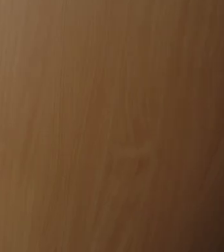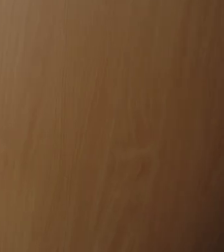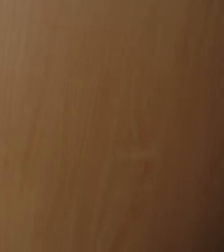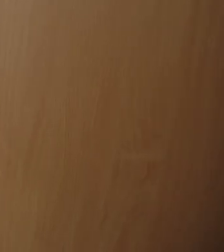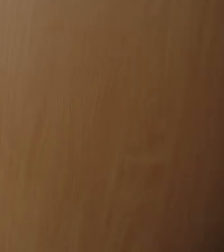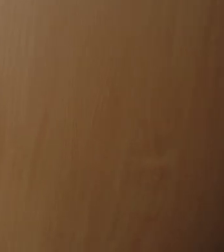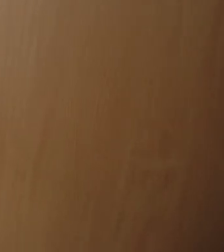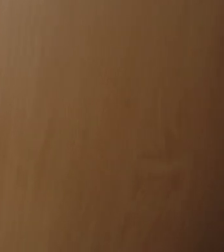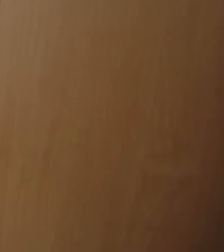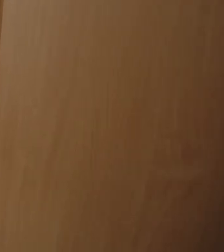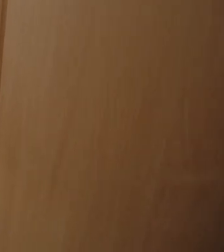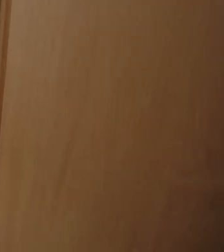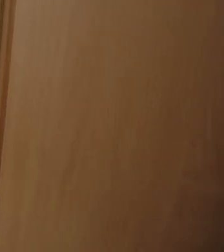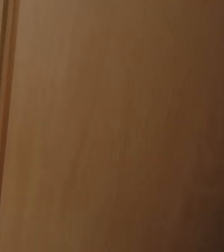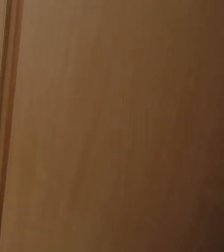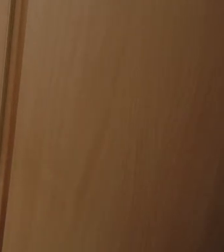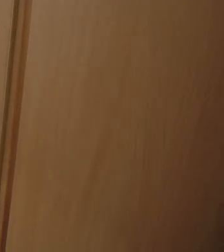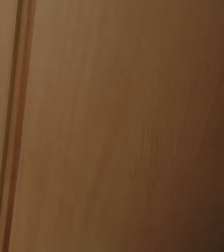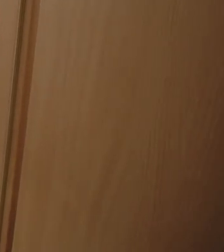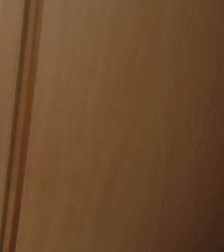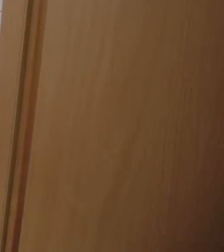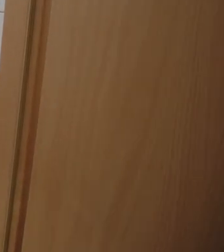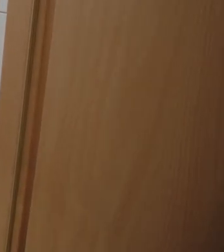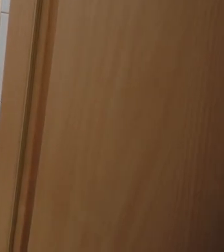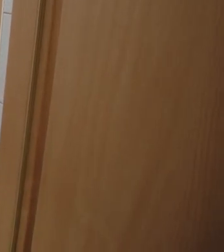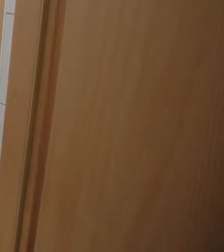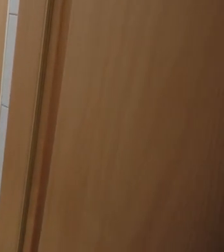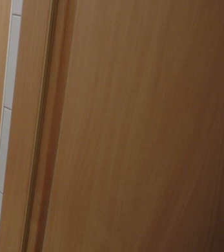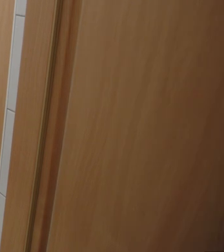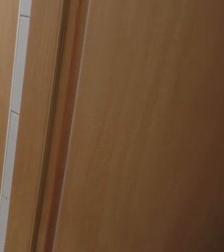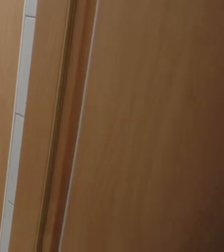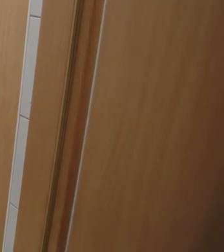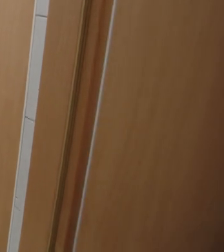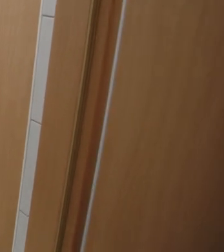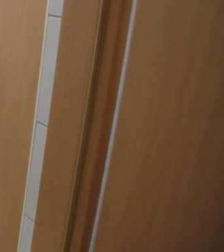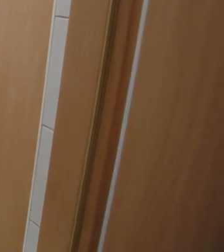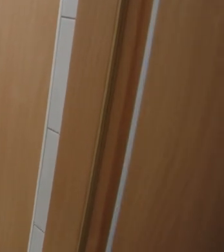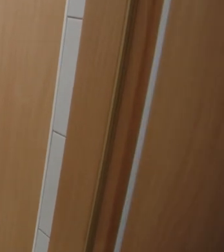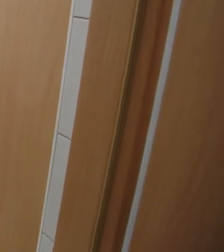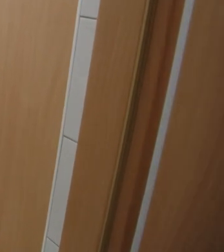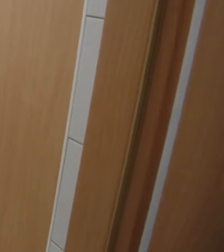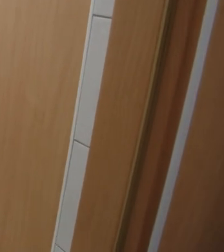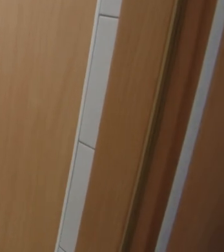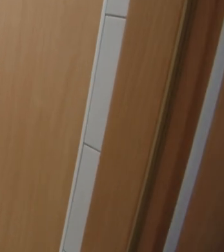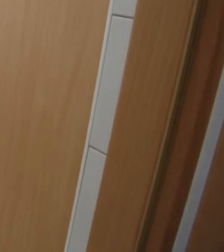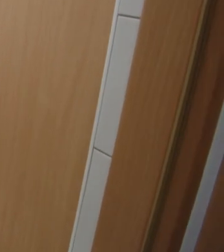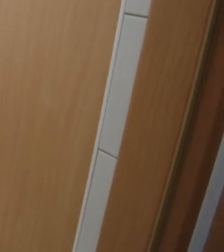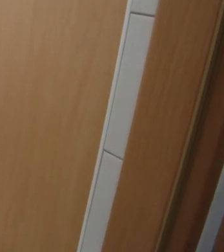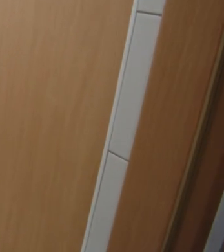Toaleta z udogodnieniami. Naprzeciwko wejścia umywalka z pochwytem. Po lewej od drzwi wejściowych, tuż obok nich, wysokie lustro.